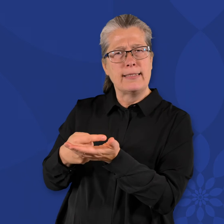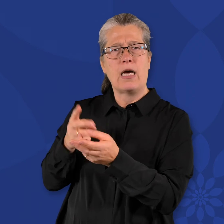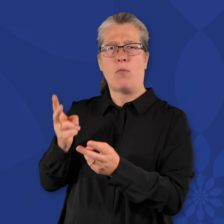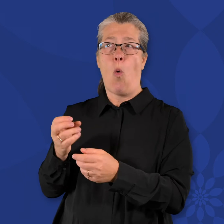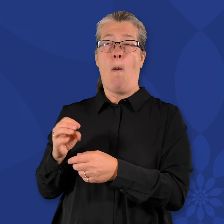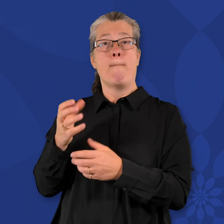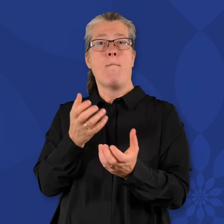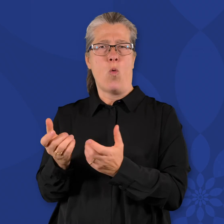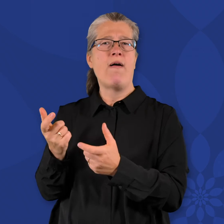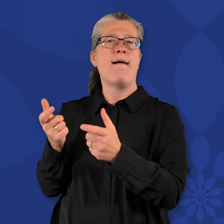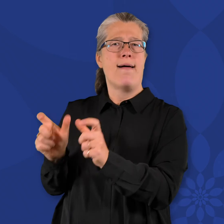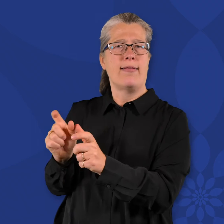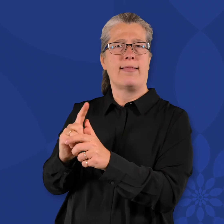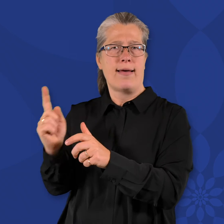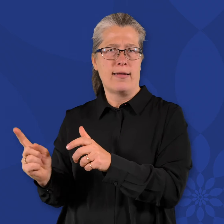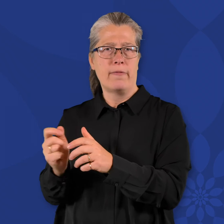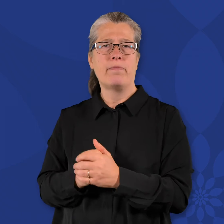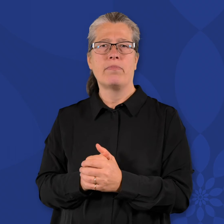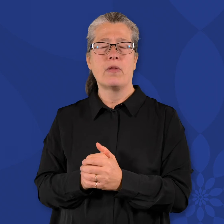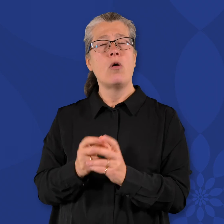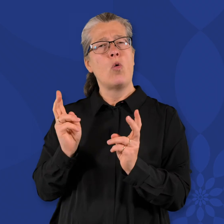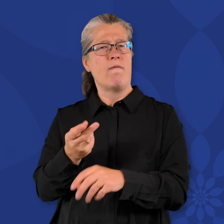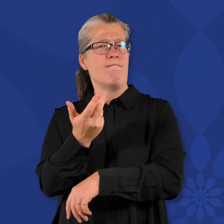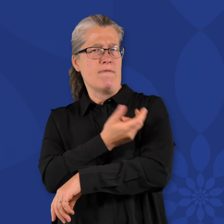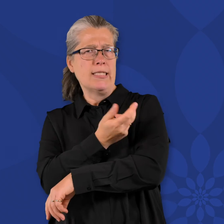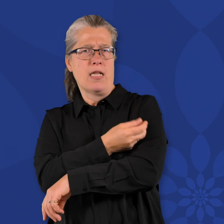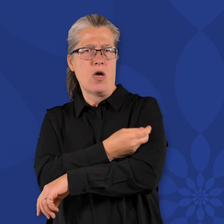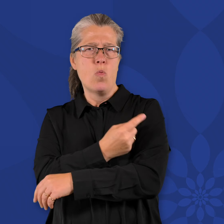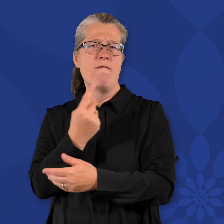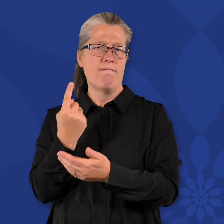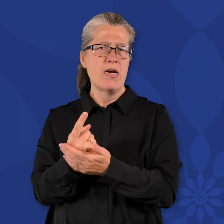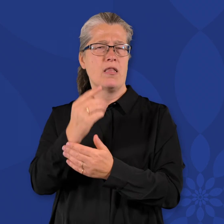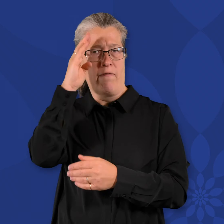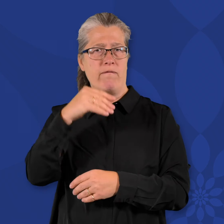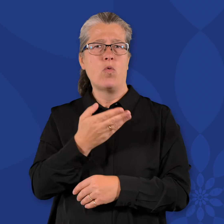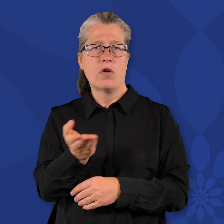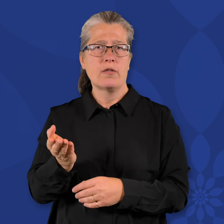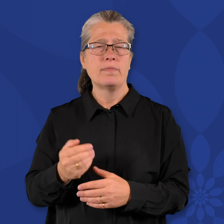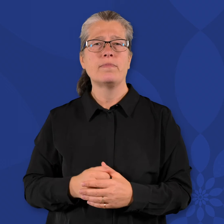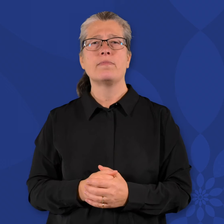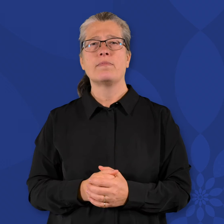testas och vid behov försätts i karantän och att befolkningen vaccineras.